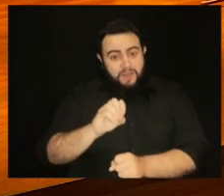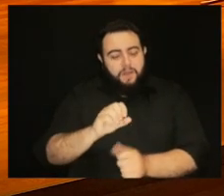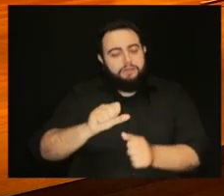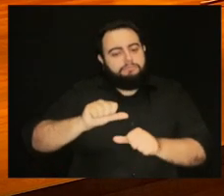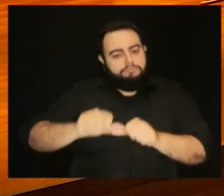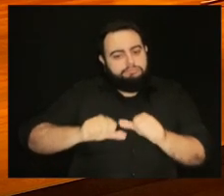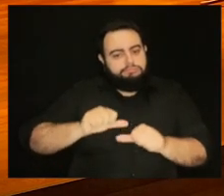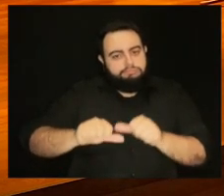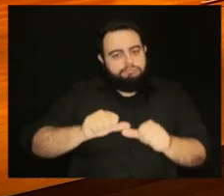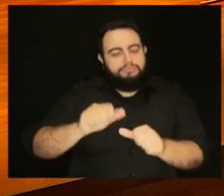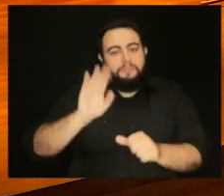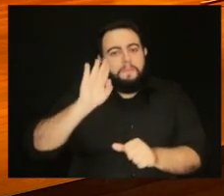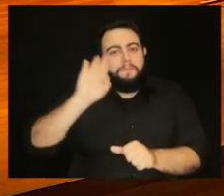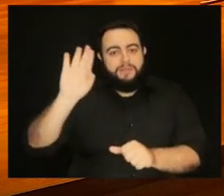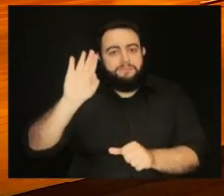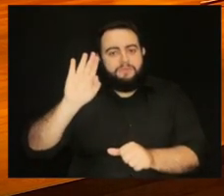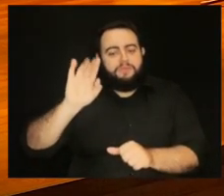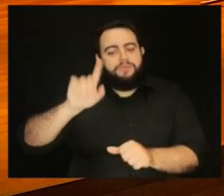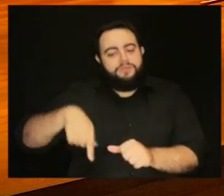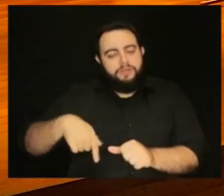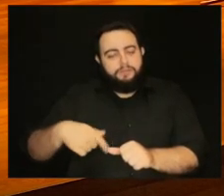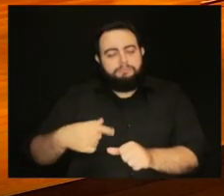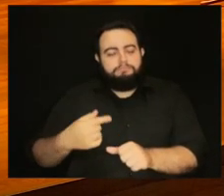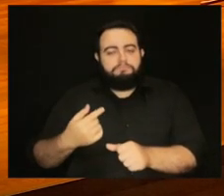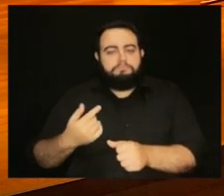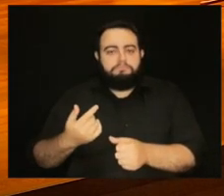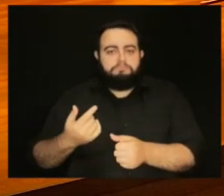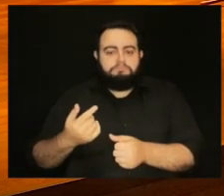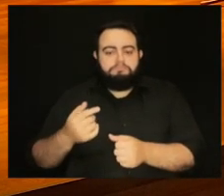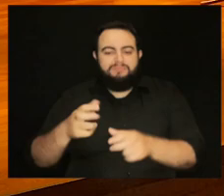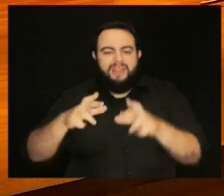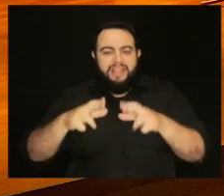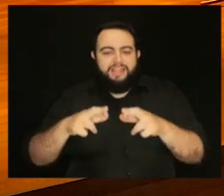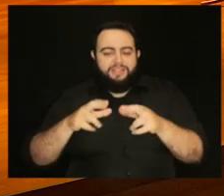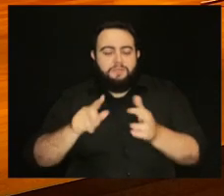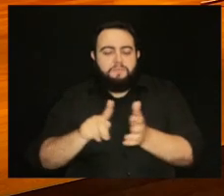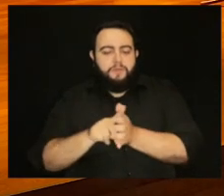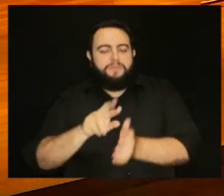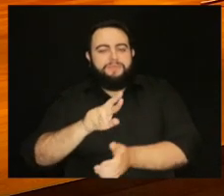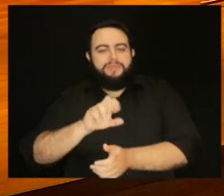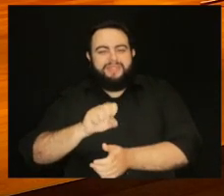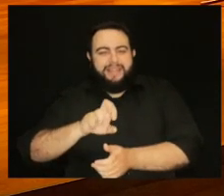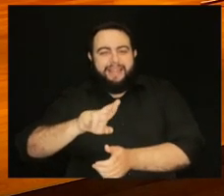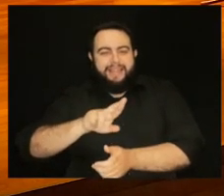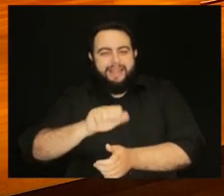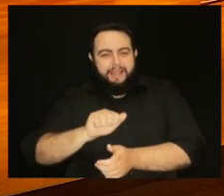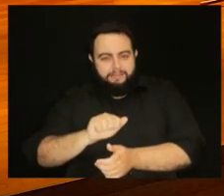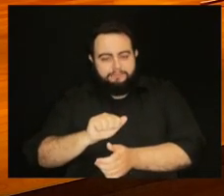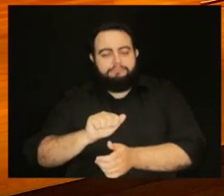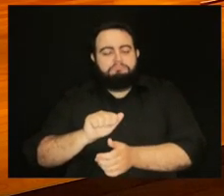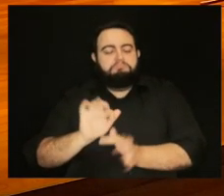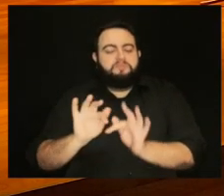principalmente a partir ali da região de cima da Serra, os Bertussi foram pioneiros nisso,